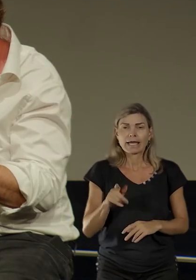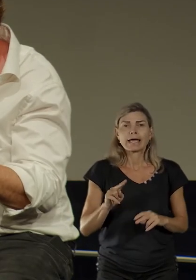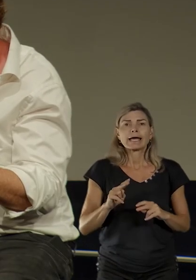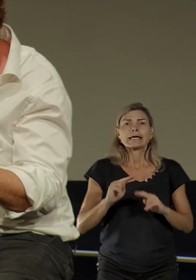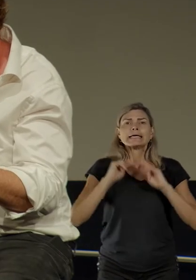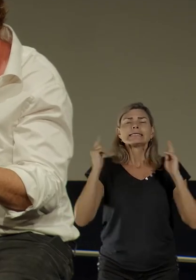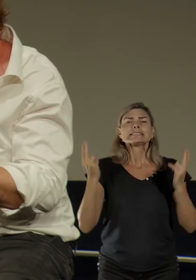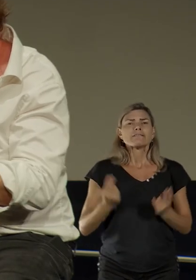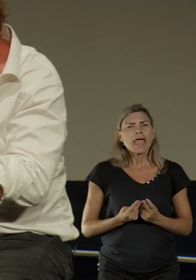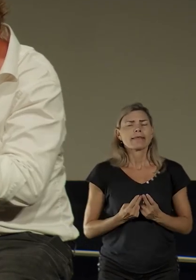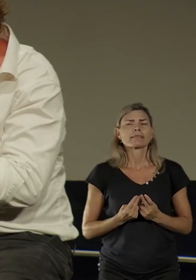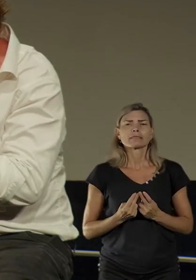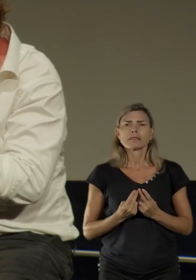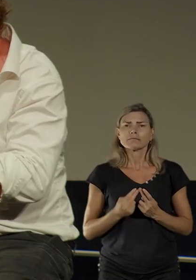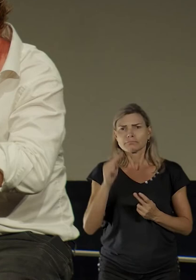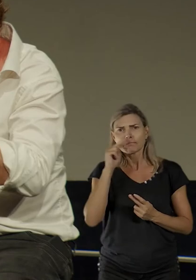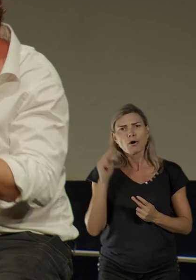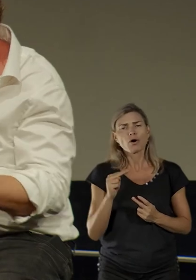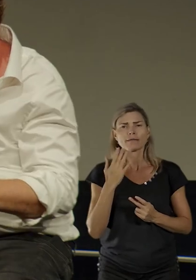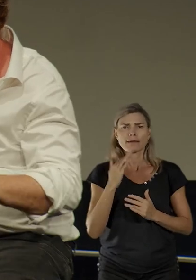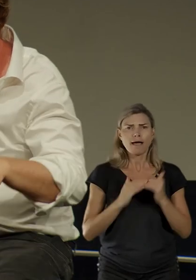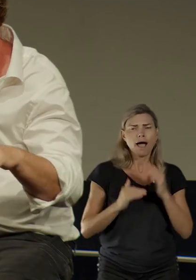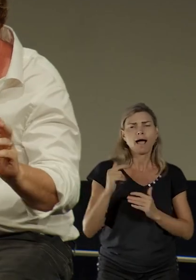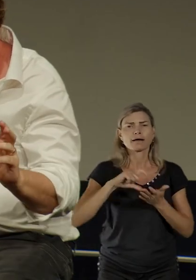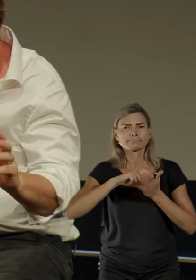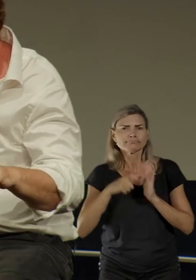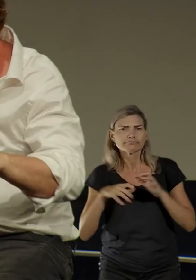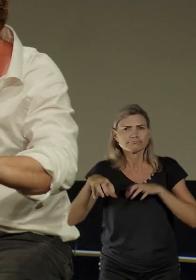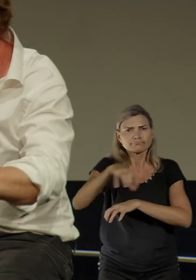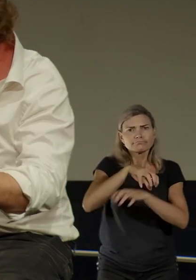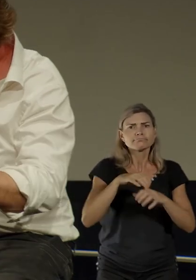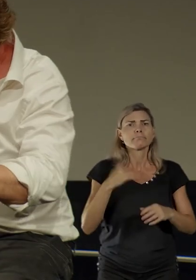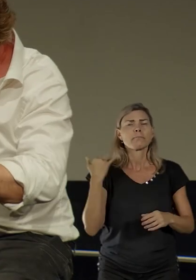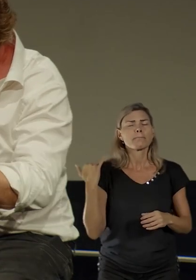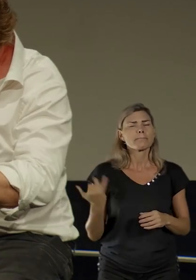je hrozně zajímavý. Protože ty myšlenky se opakuju v určitých vlnách-a vždycky se to trošku